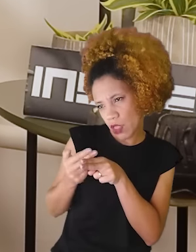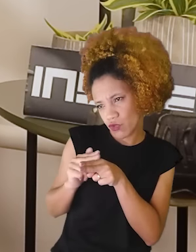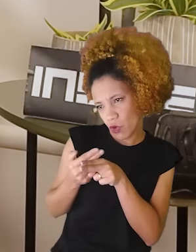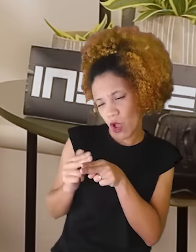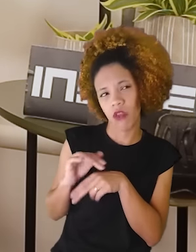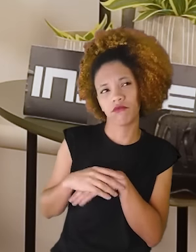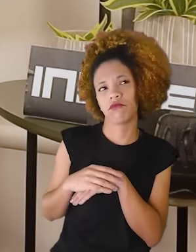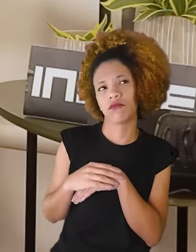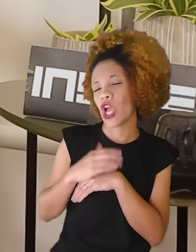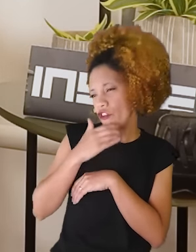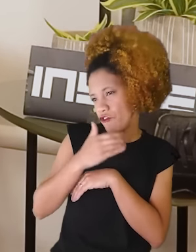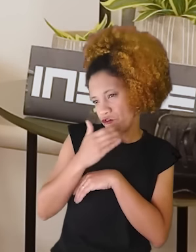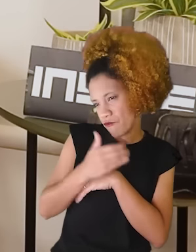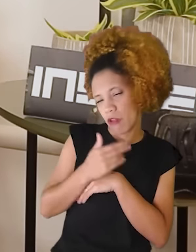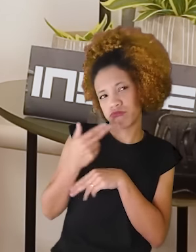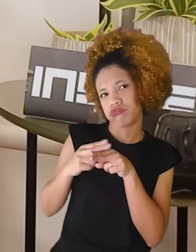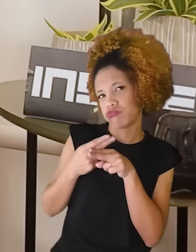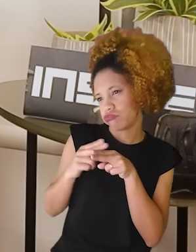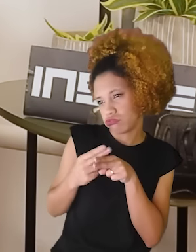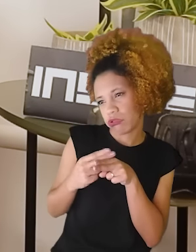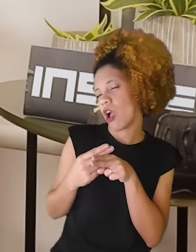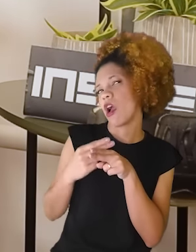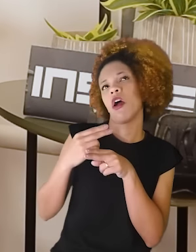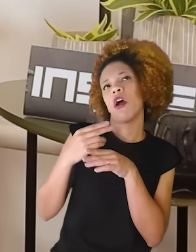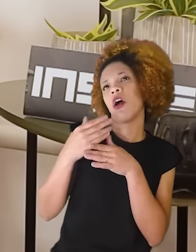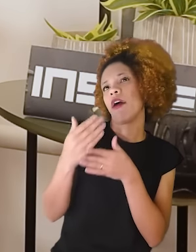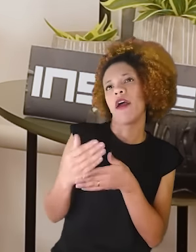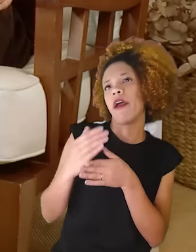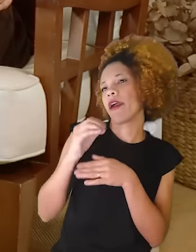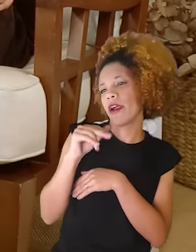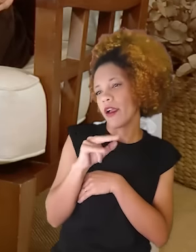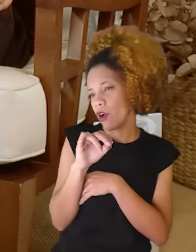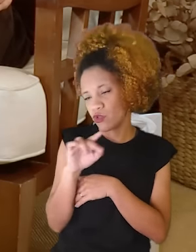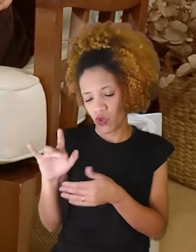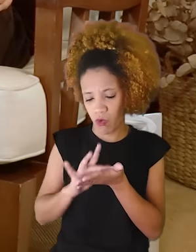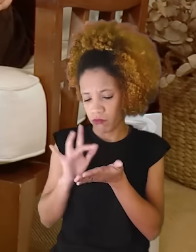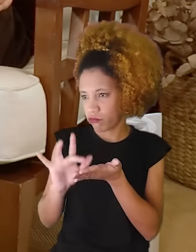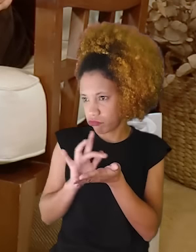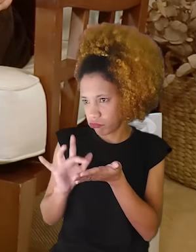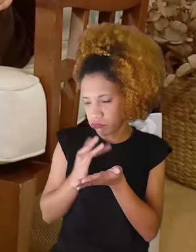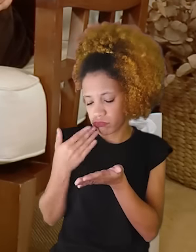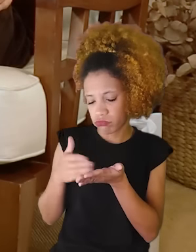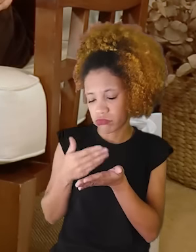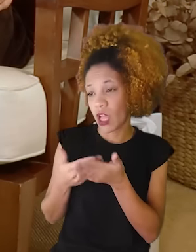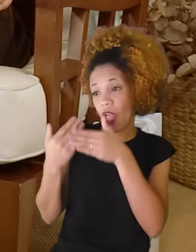tipo Copenhaga Cacau Show era vendido tipo avão tipo no s catálogo catálogo né Aí ele armazenava